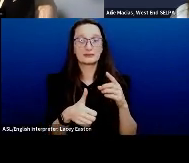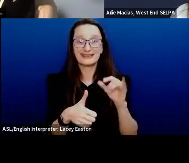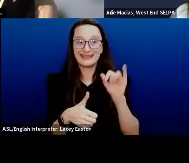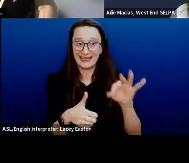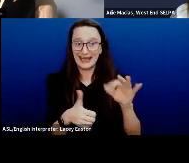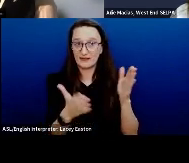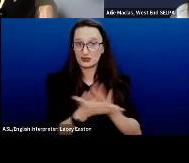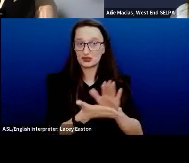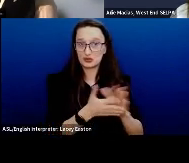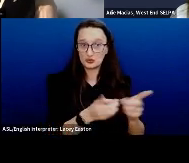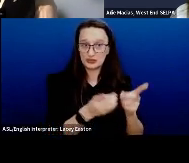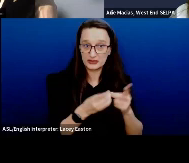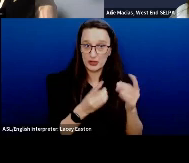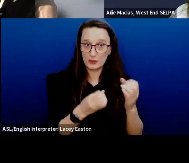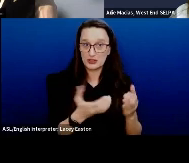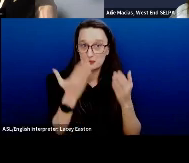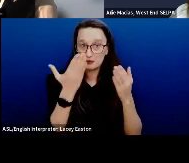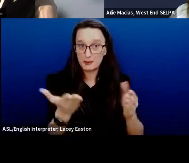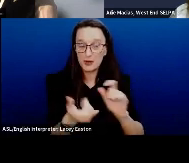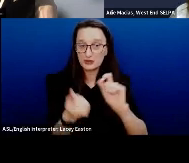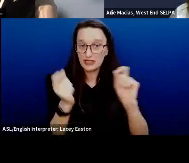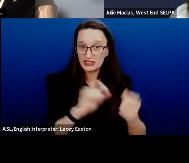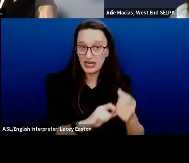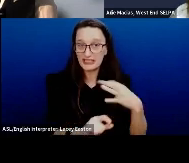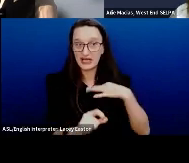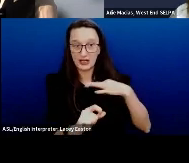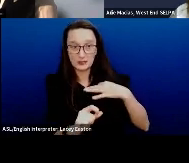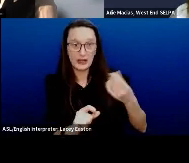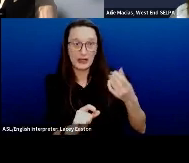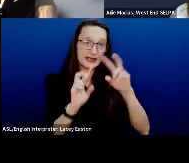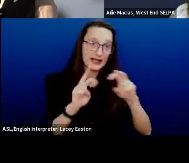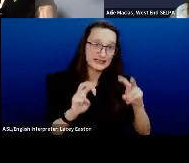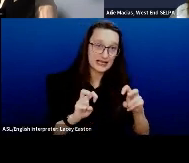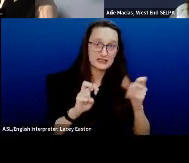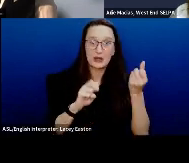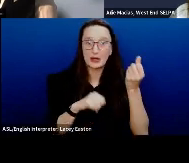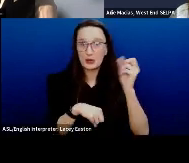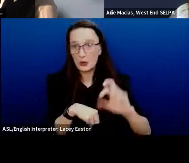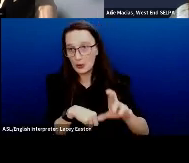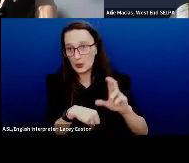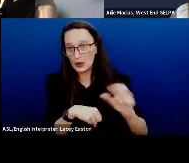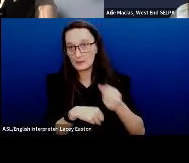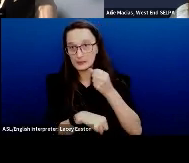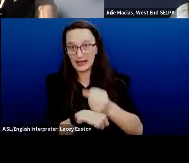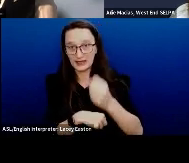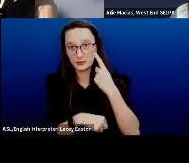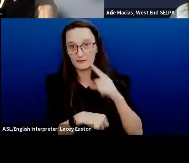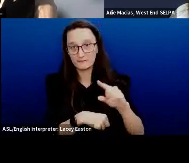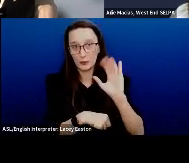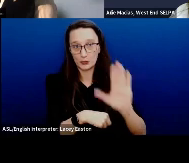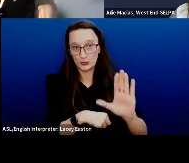la evaluación de elegibilidad o ubicación educativa de su hijo para la provisión de FAPE una descripción de las